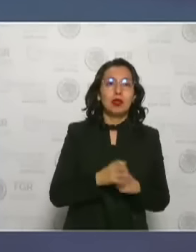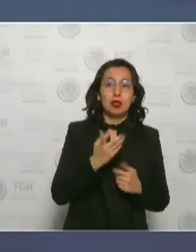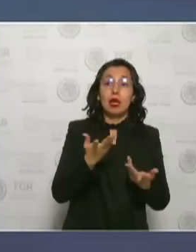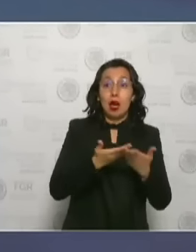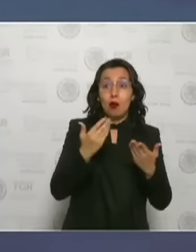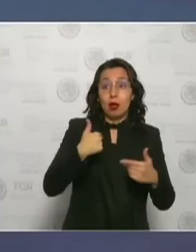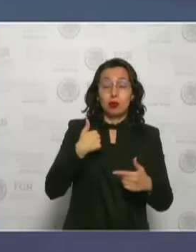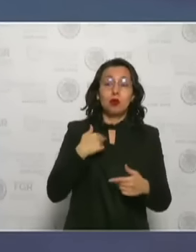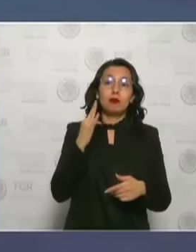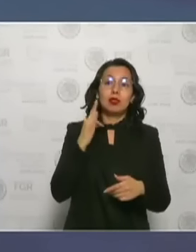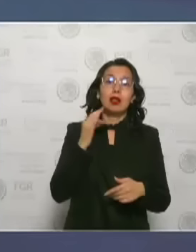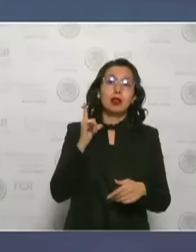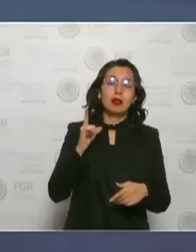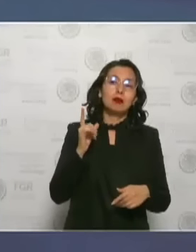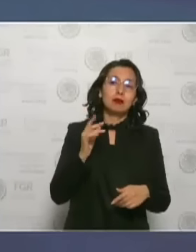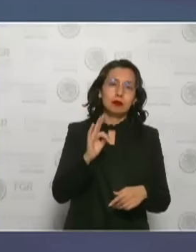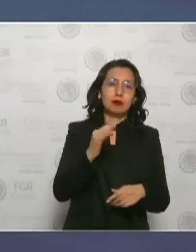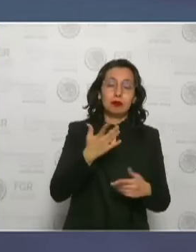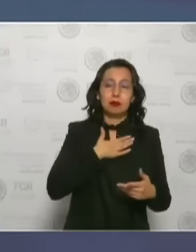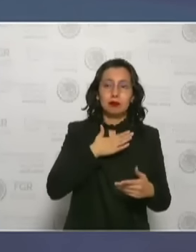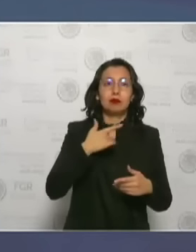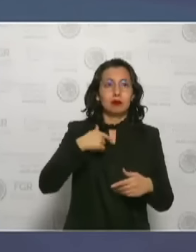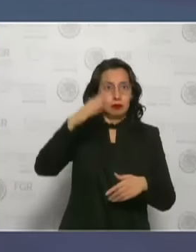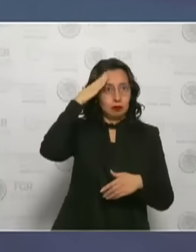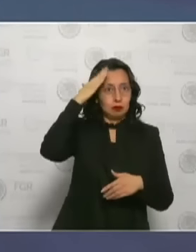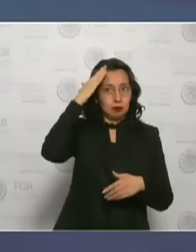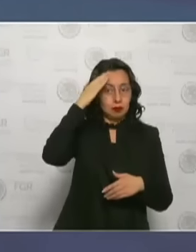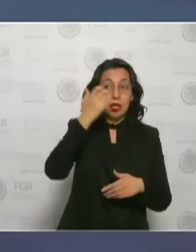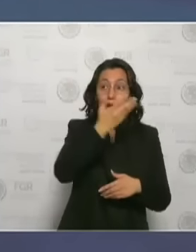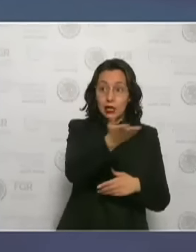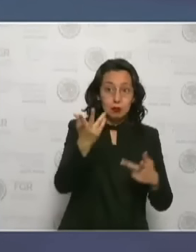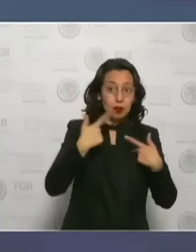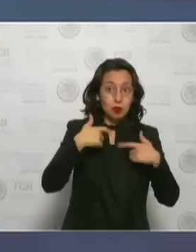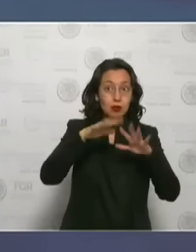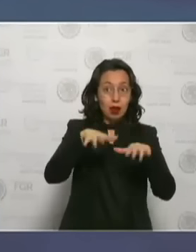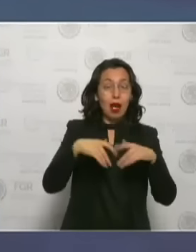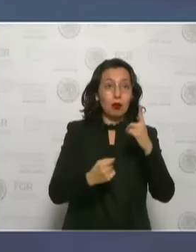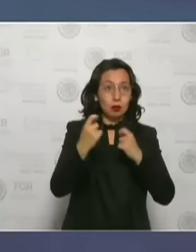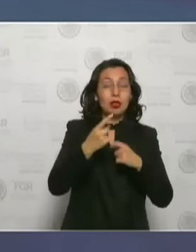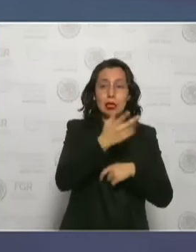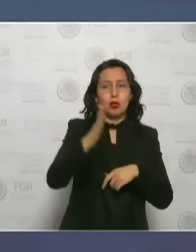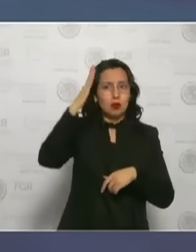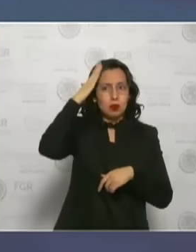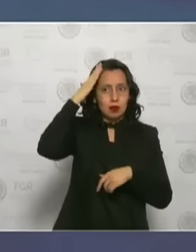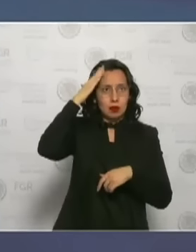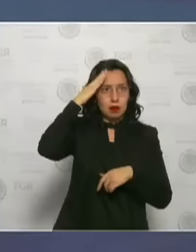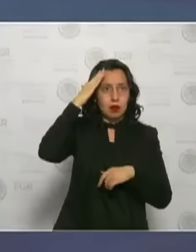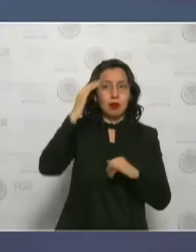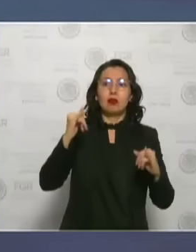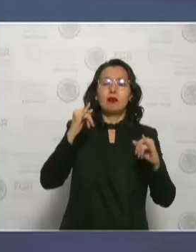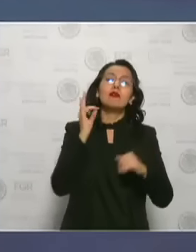general y que se integra con quienes están aquí presentes, que son titulares de las fiscalías y